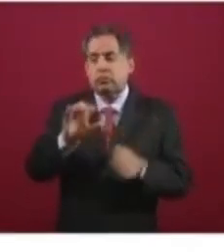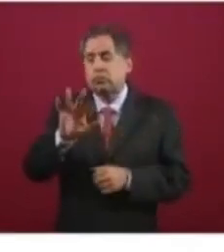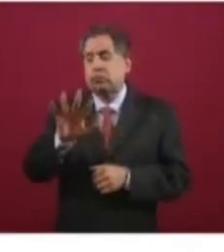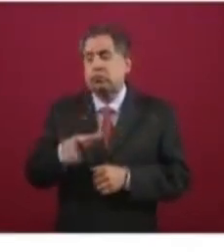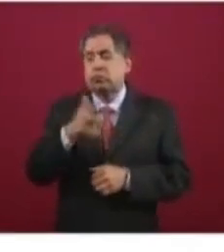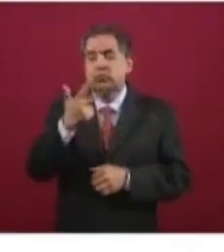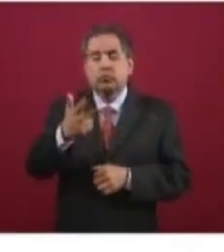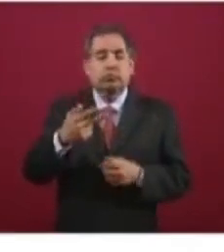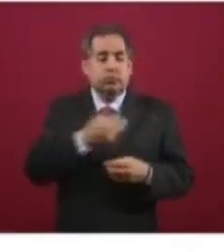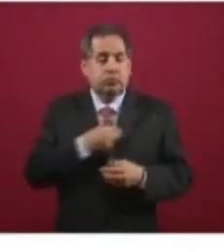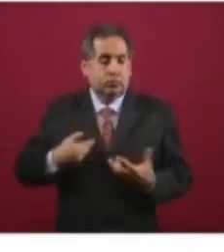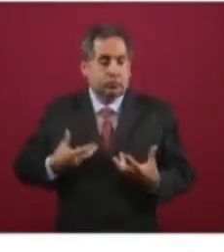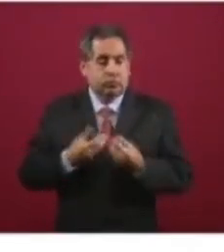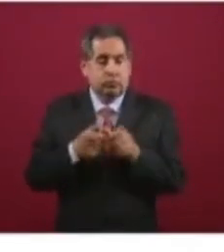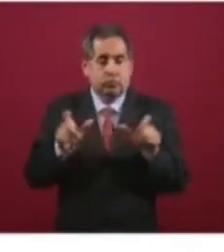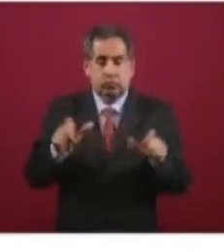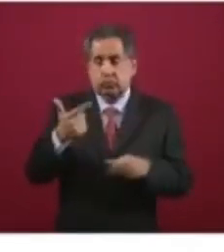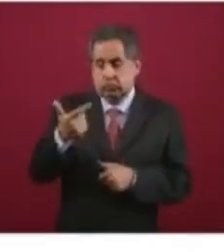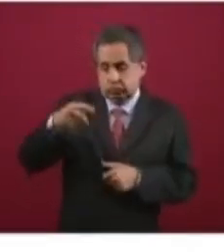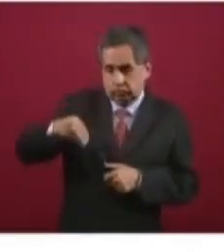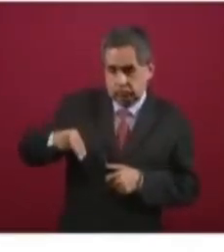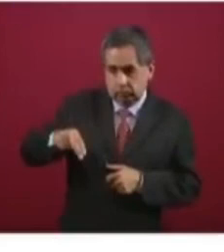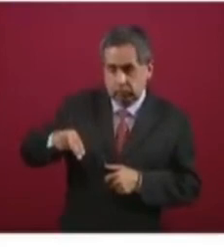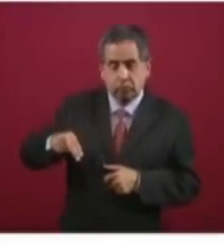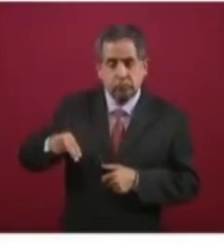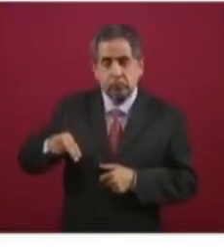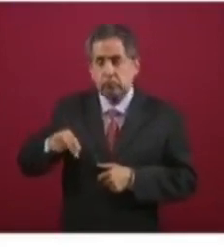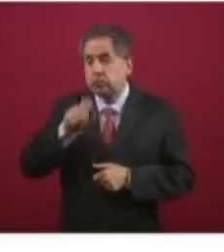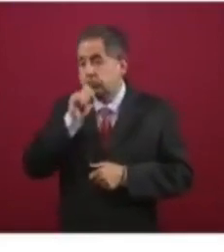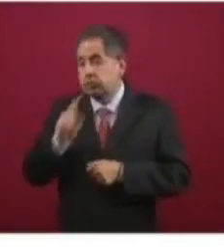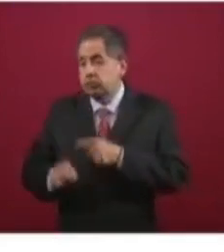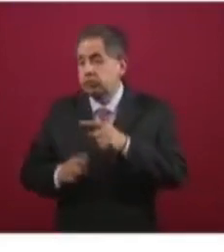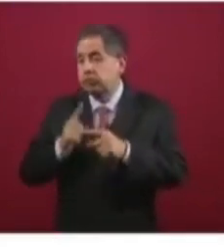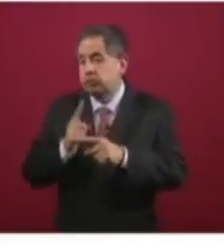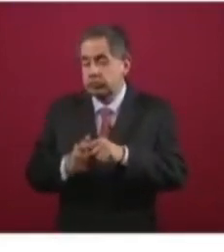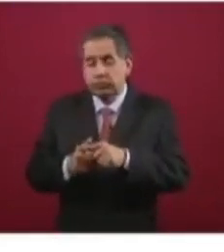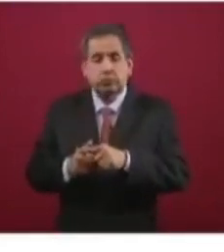integrantes de la Guardia Nacional, pero a ello le sumamos el despliegue permanente de